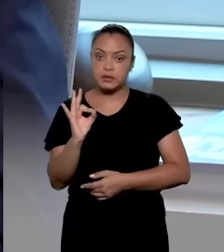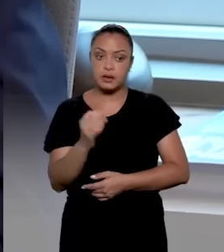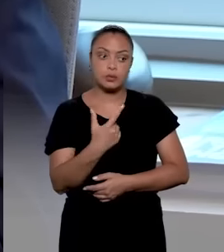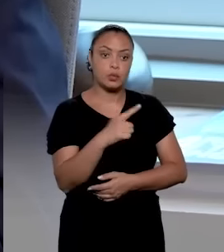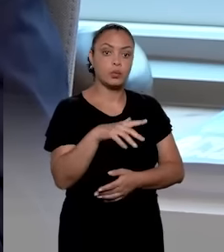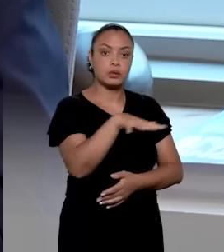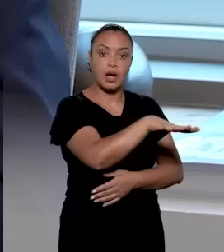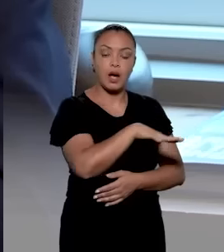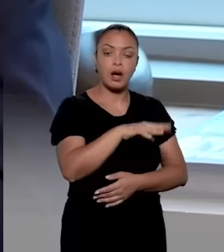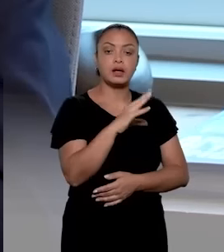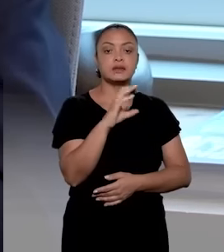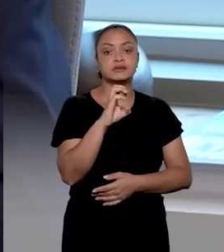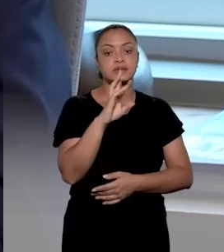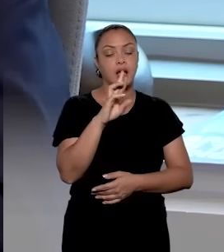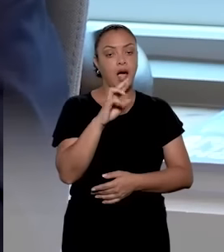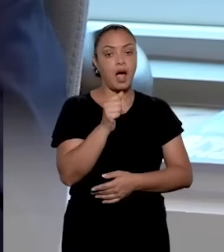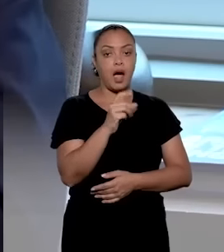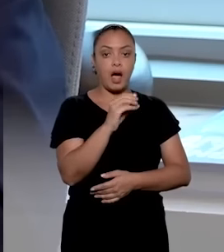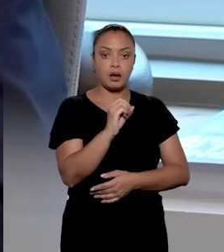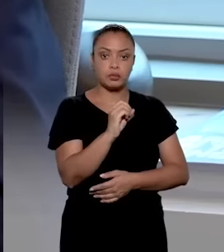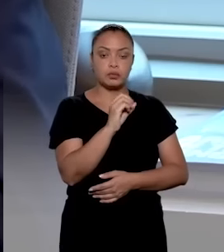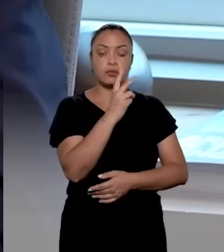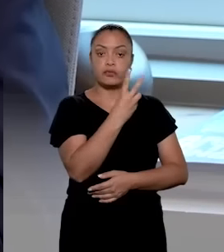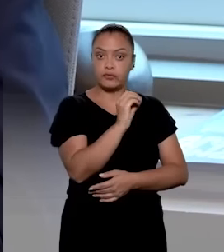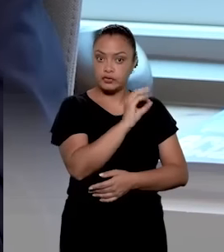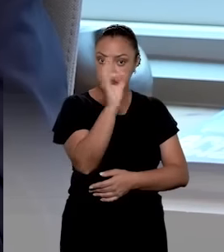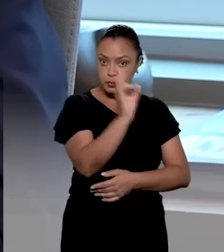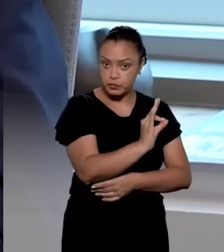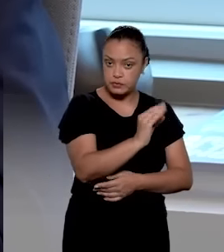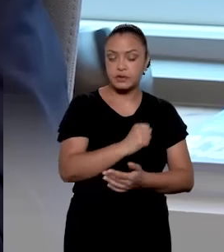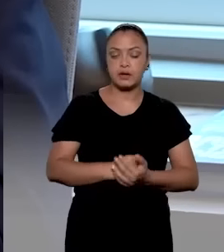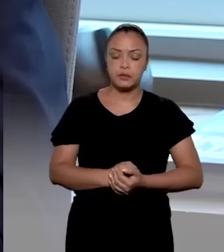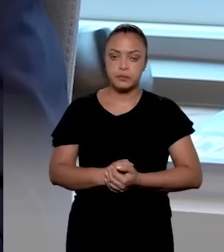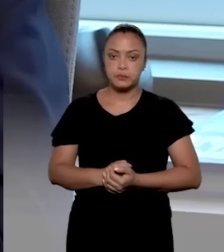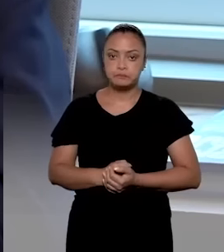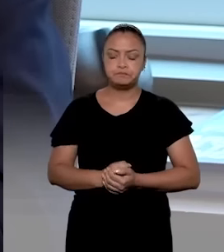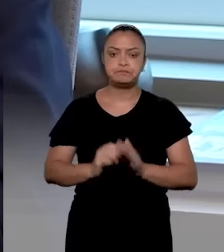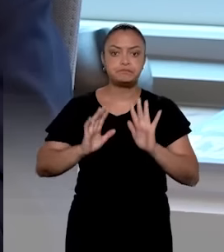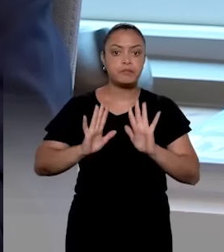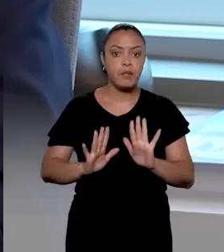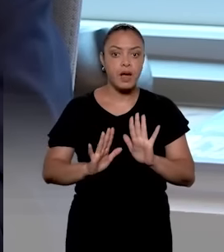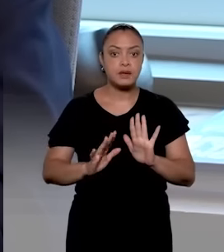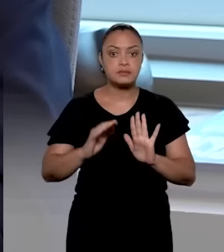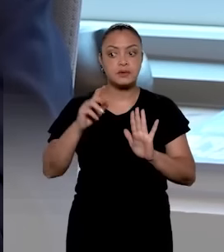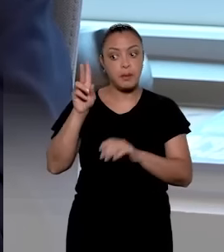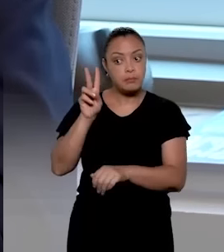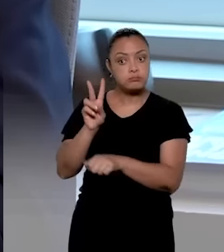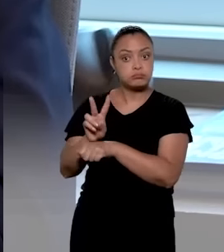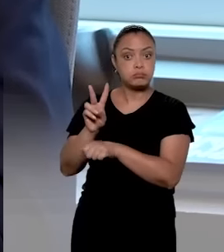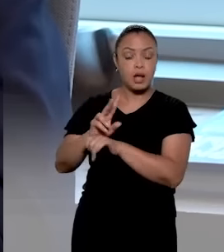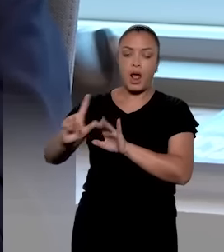35% e aqui no Sul é 20%, no Sul e no Sudeste. Mas, além da reserva legal, que é obrigatória